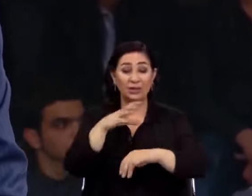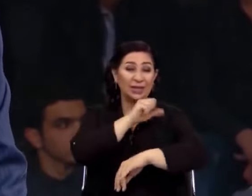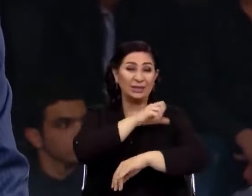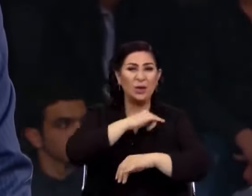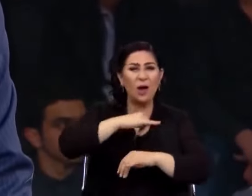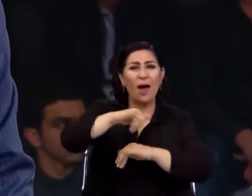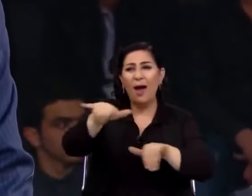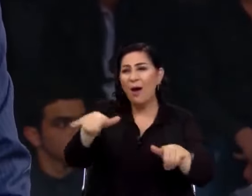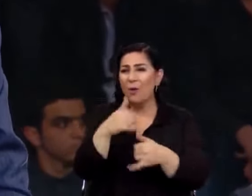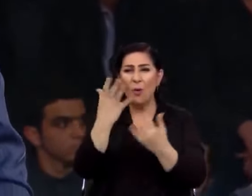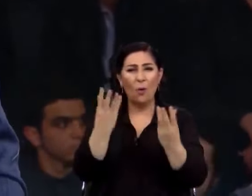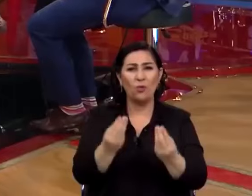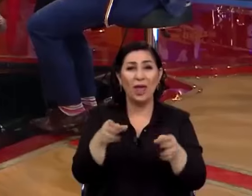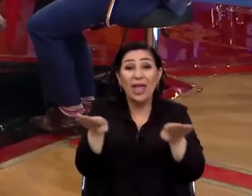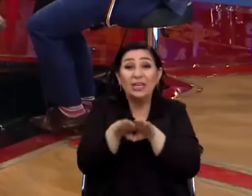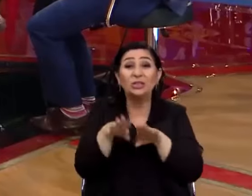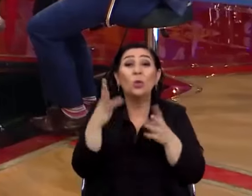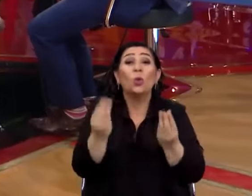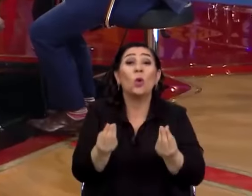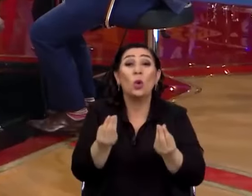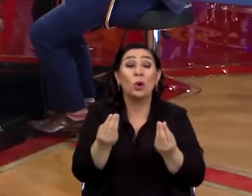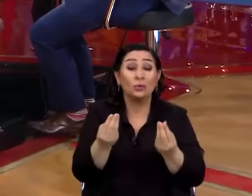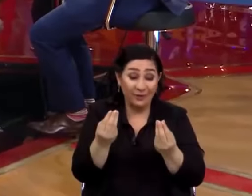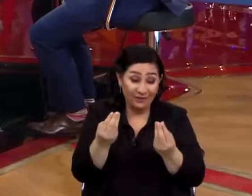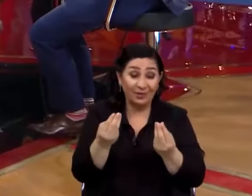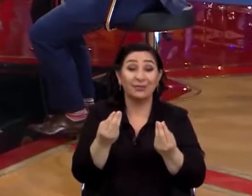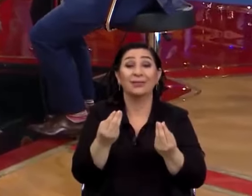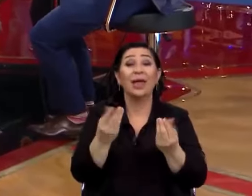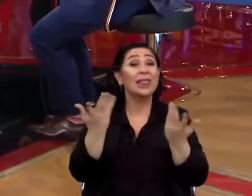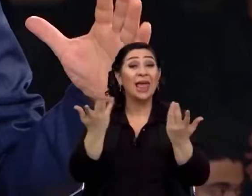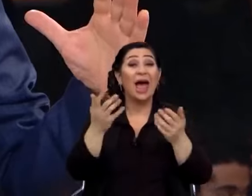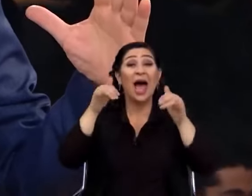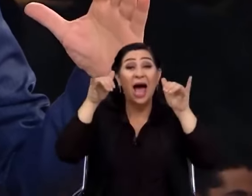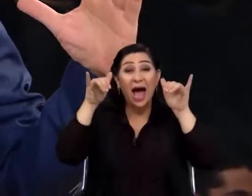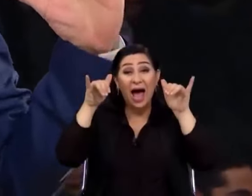yakın olduğu görülecektir eşitleniyor insanlar Evet çünkü aynı timing aynı